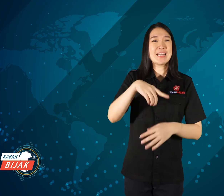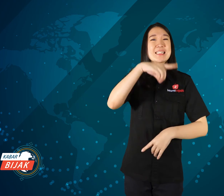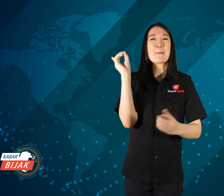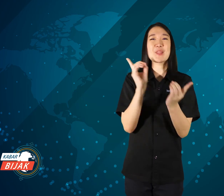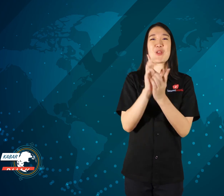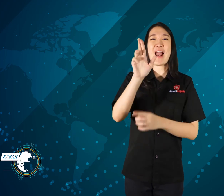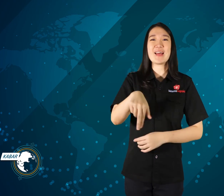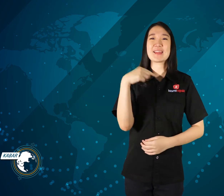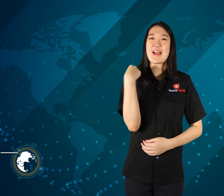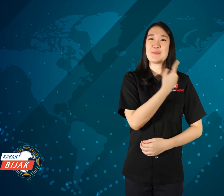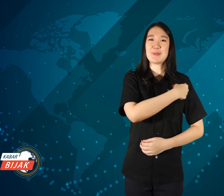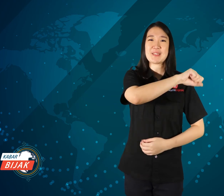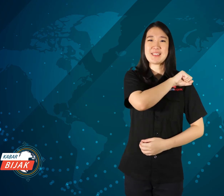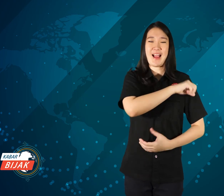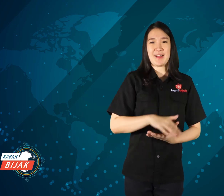Sampai ketemu lagi di KamiBijak.